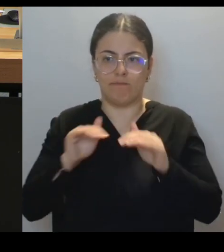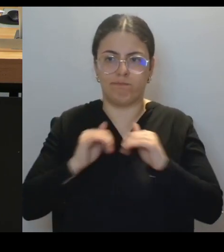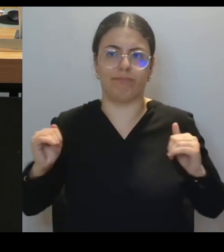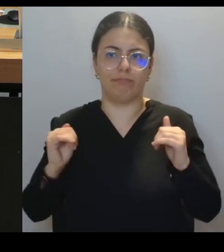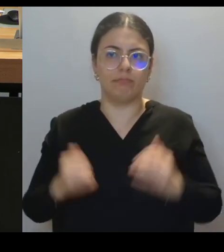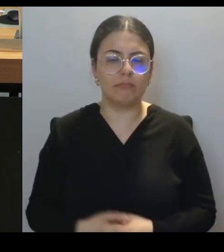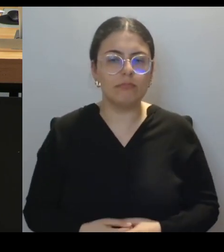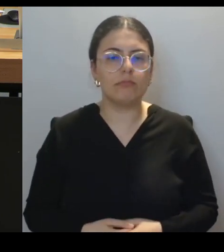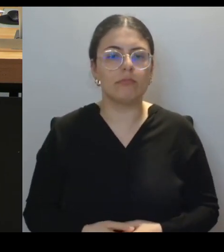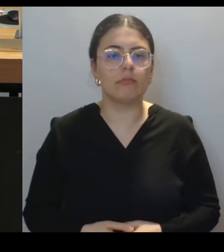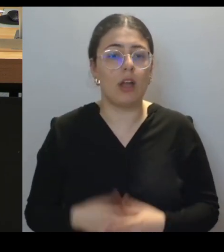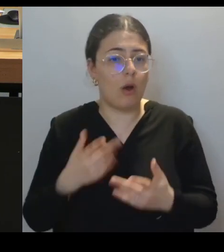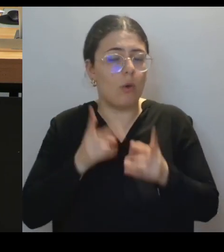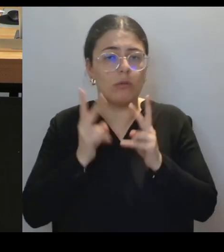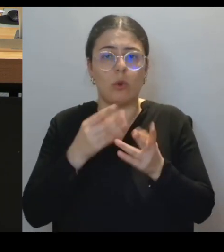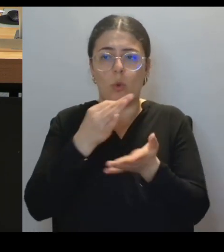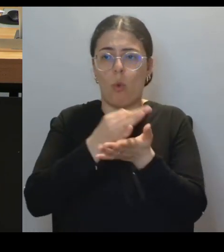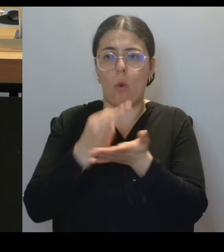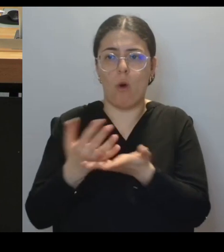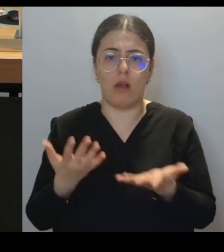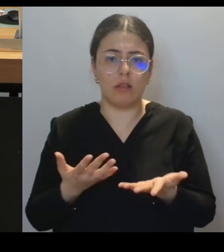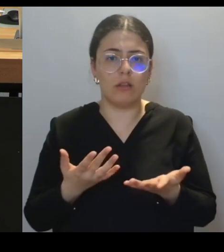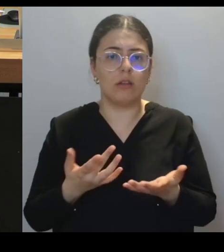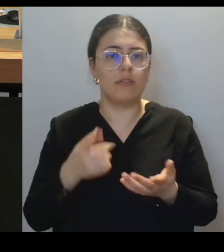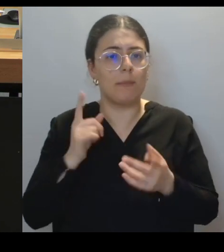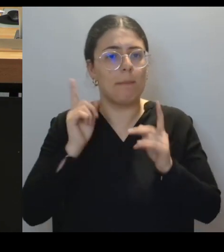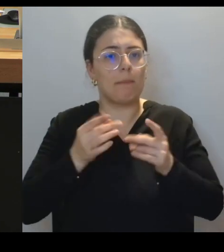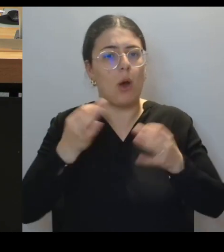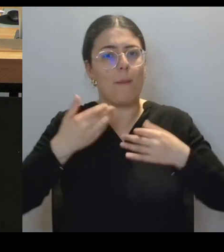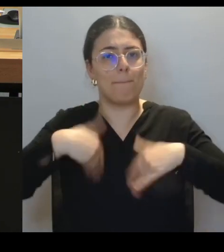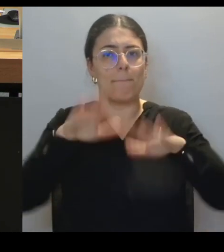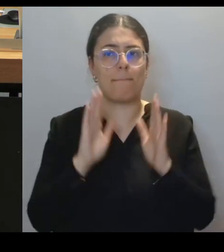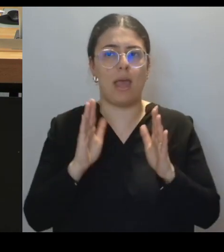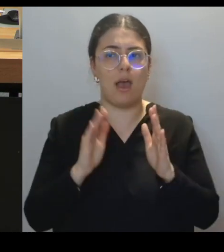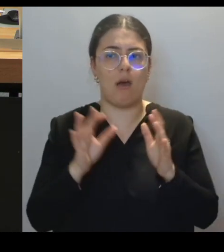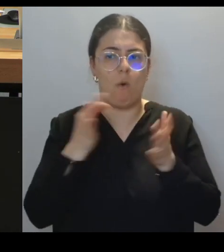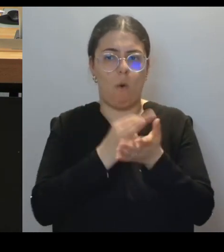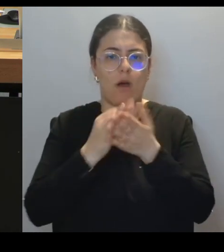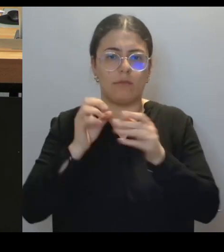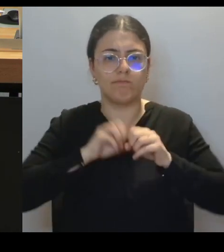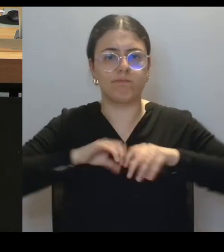Und wenn hoffeste Lebensmittelausgaben und die Küche für alle auch dafür sorgen, dass das ein wichtiger